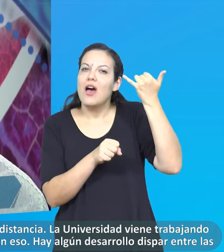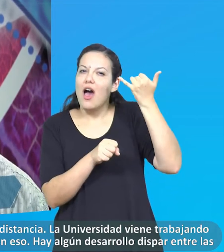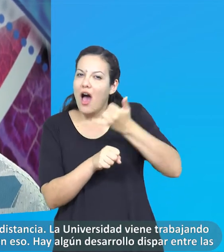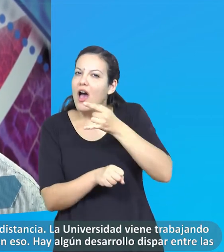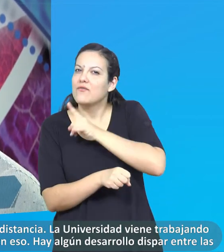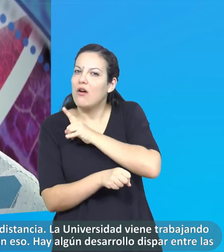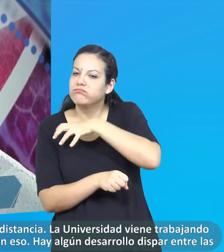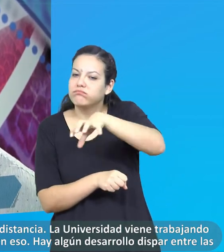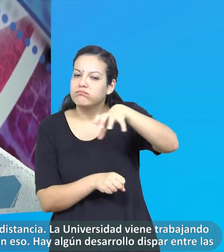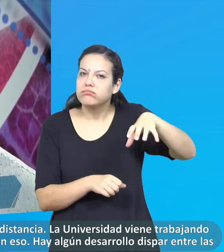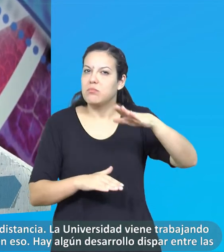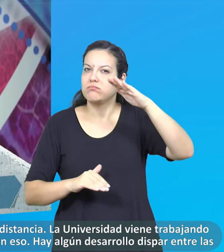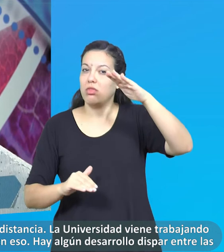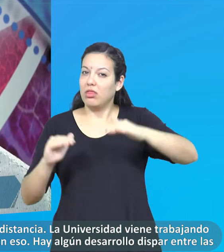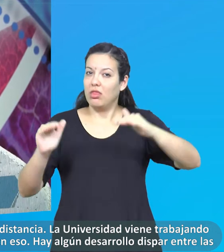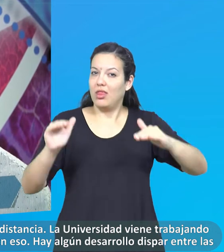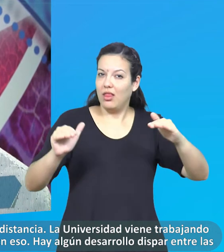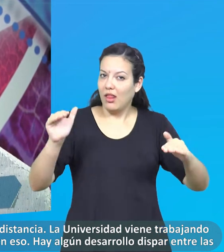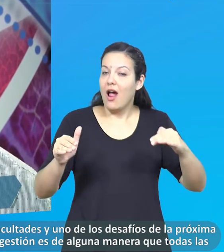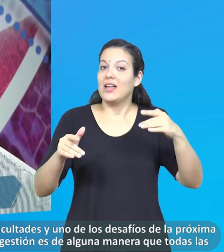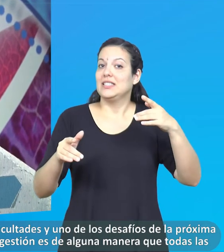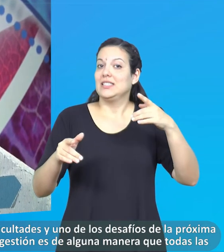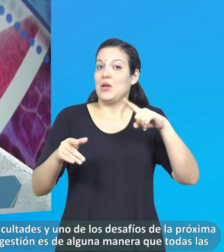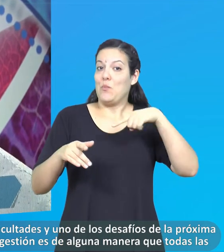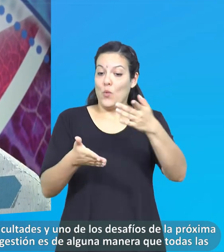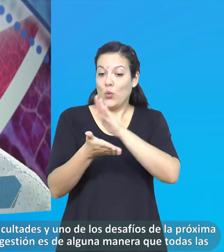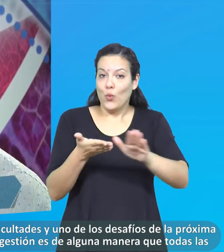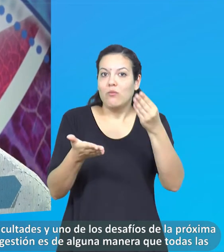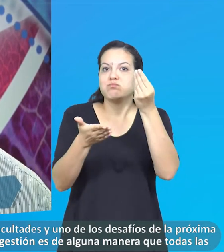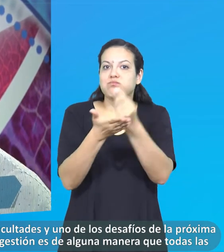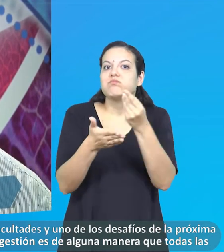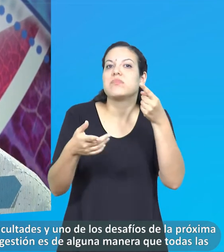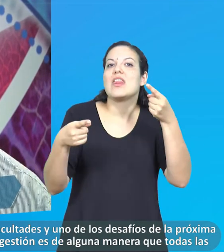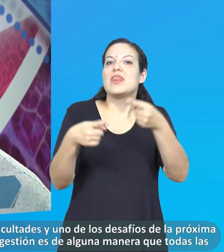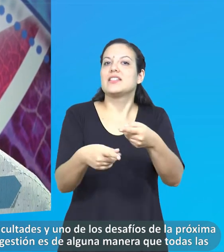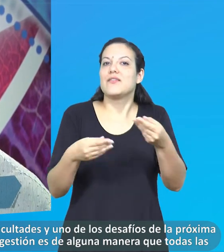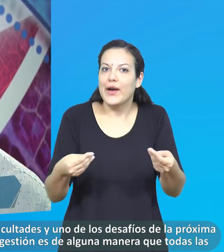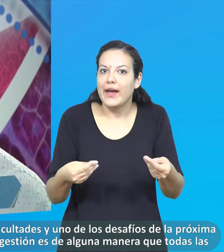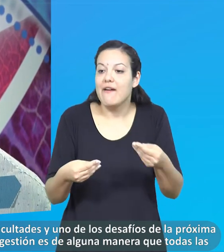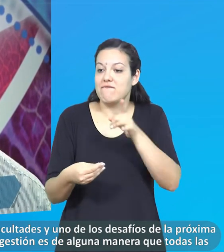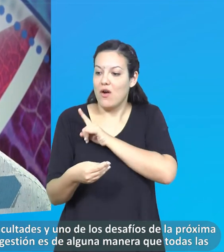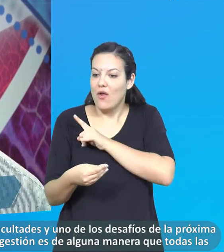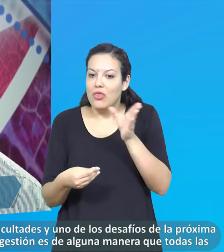dispar entre las facultades y uno de los desafíos de la próxima gestión es que todas las facultades